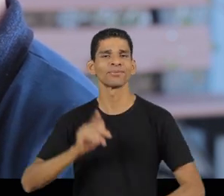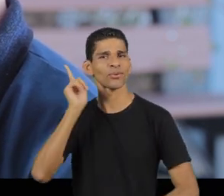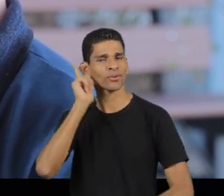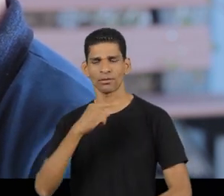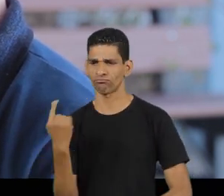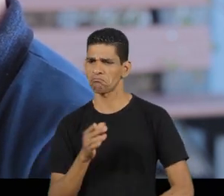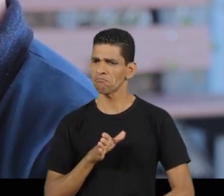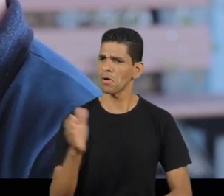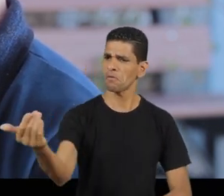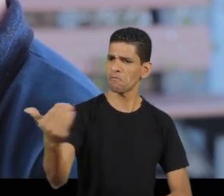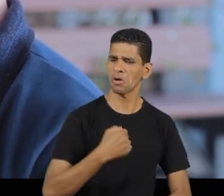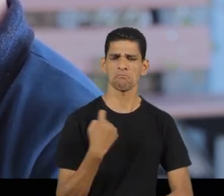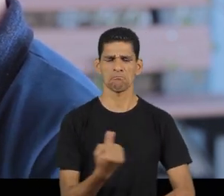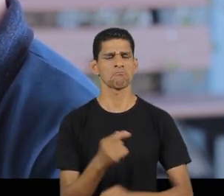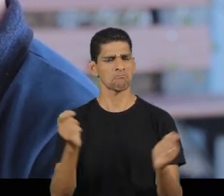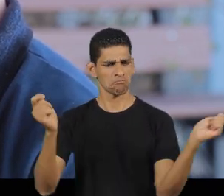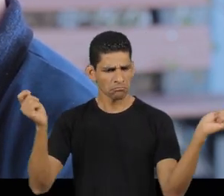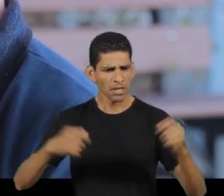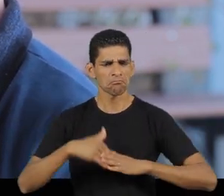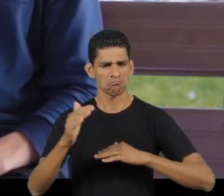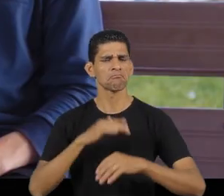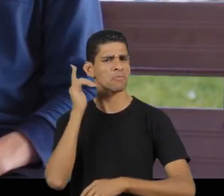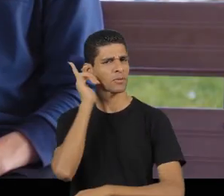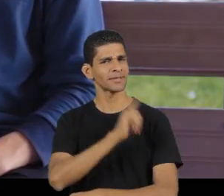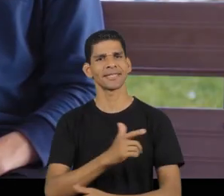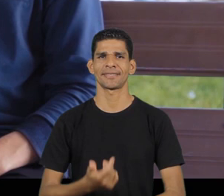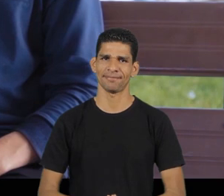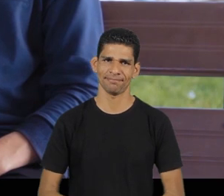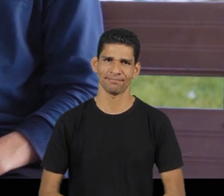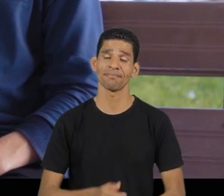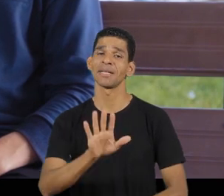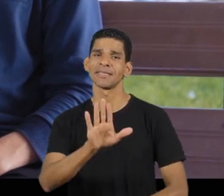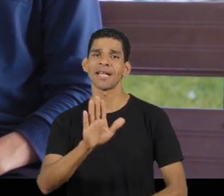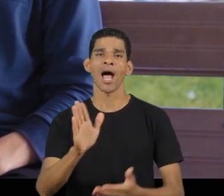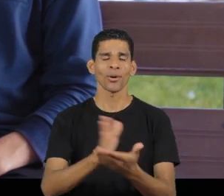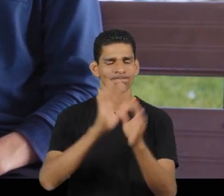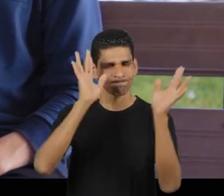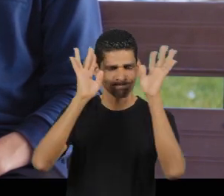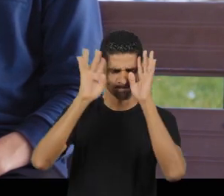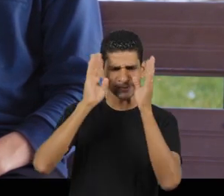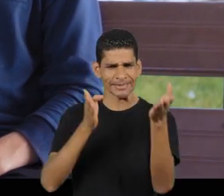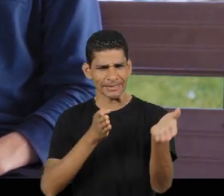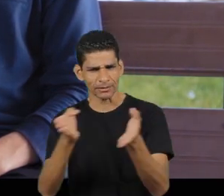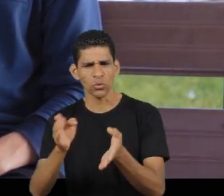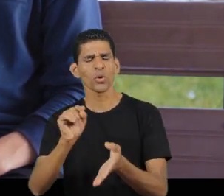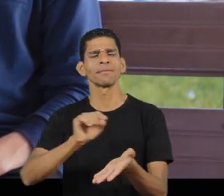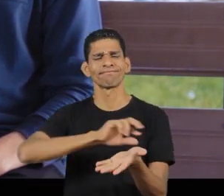vir com autonomia e independência. Mas a acessibilidade também abrange outras áreas.